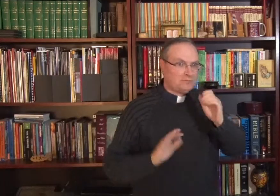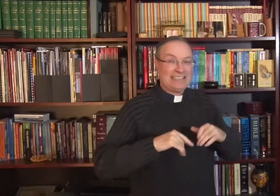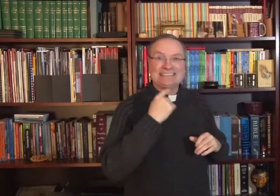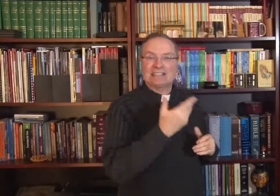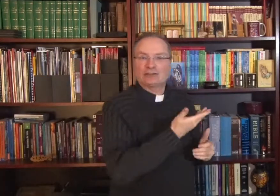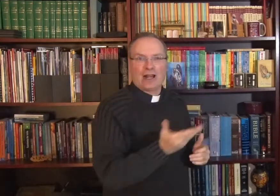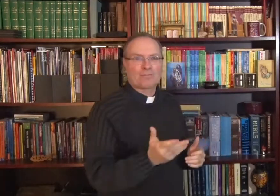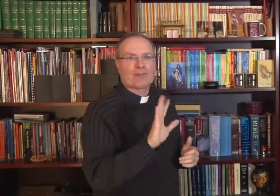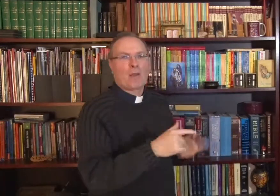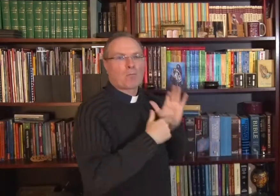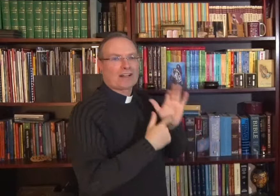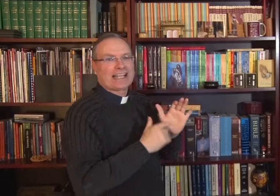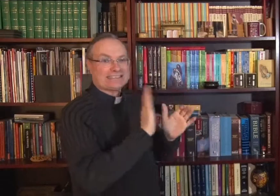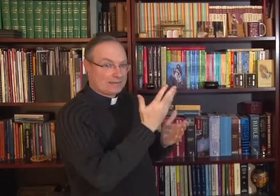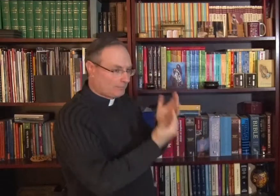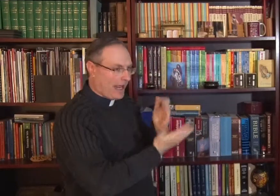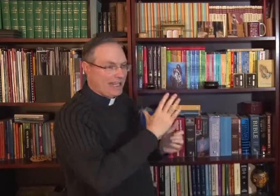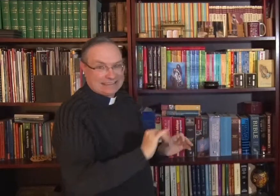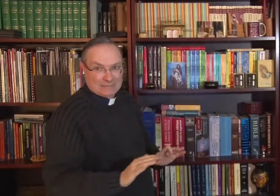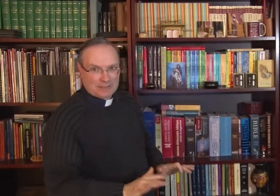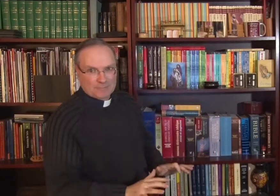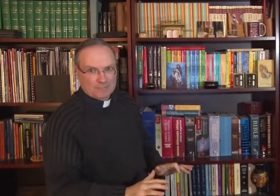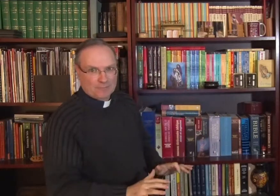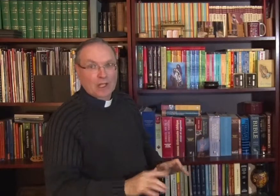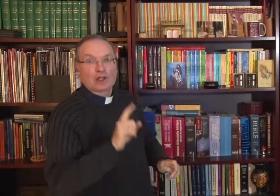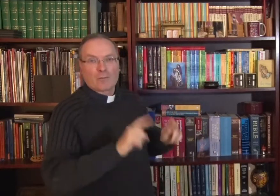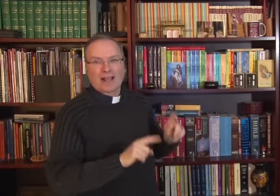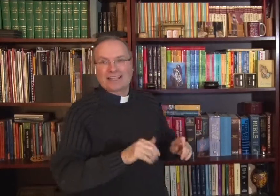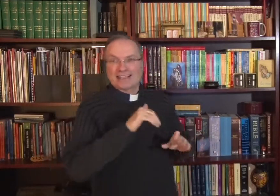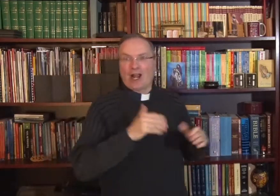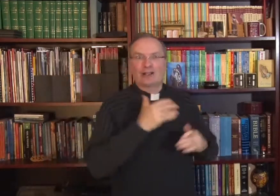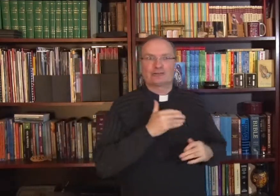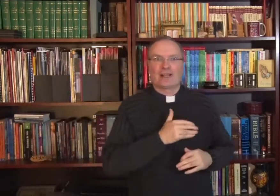En disant cela, il leur montra ses mains et ses pieds. Cependant, dans leur joie,